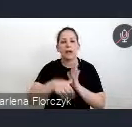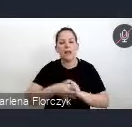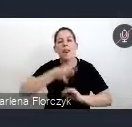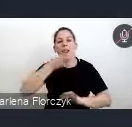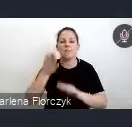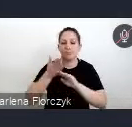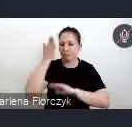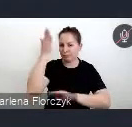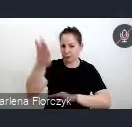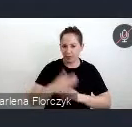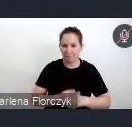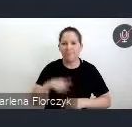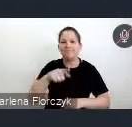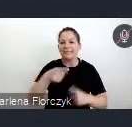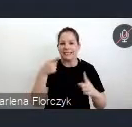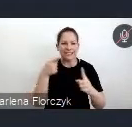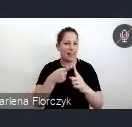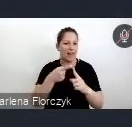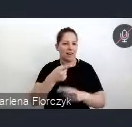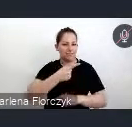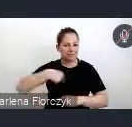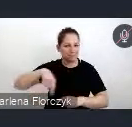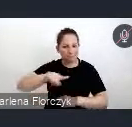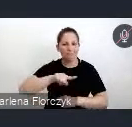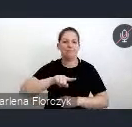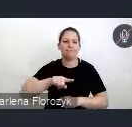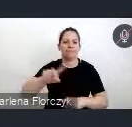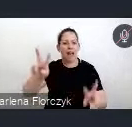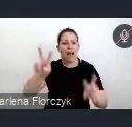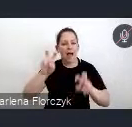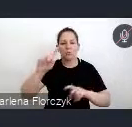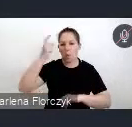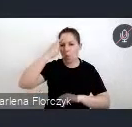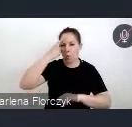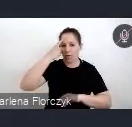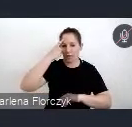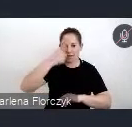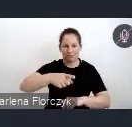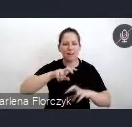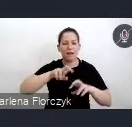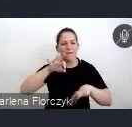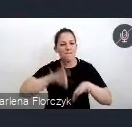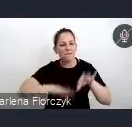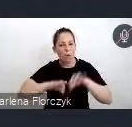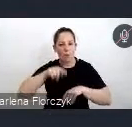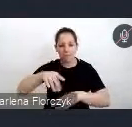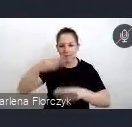to wyzwanie i hasło, główne hasło Forum w Katowicach.